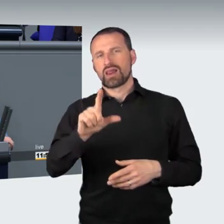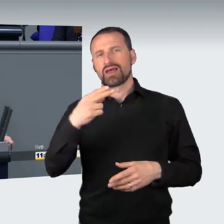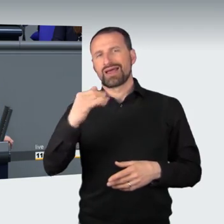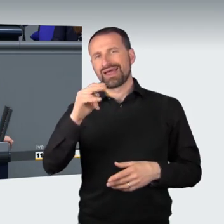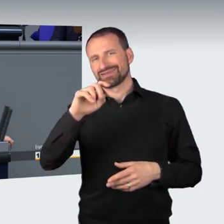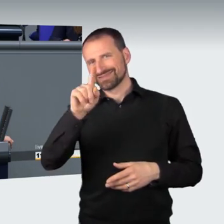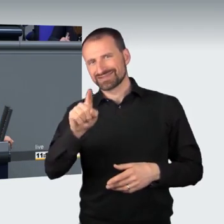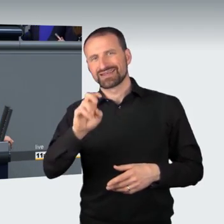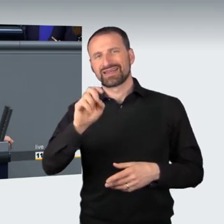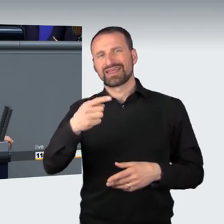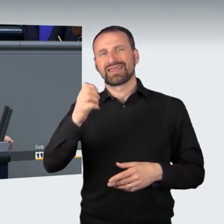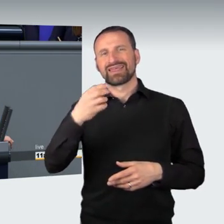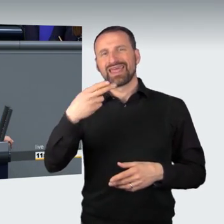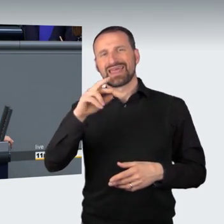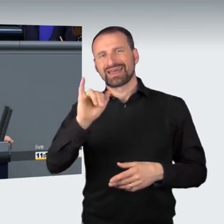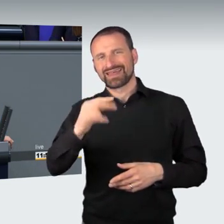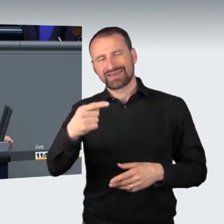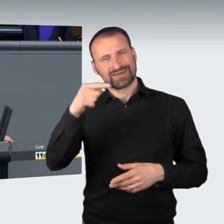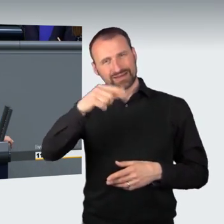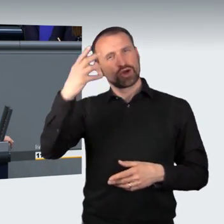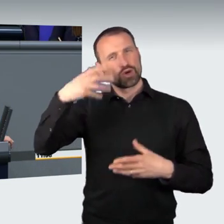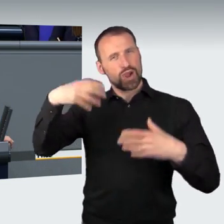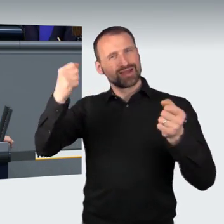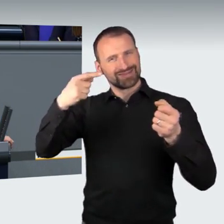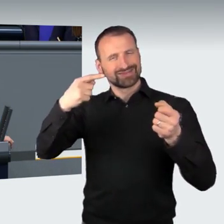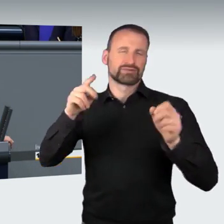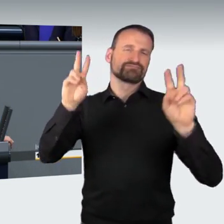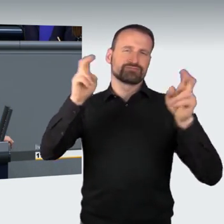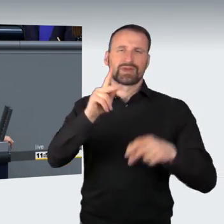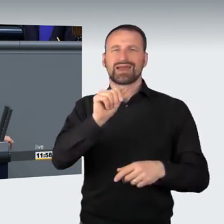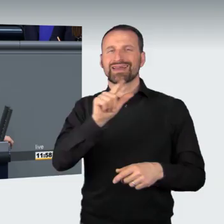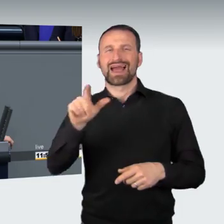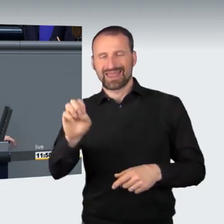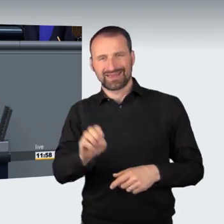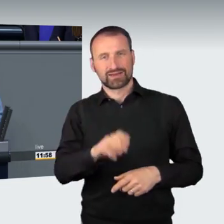Er sollte nach über 30 Jahren seine Wohnung im beliebten Kölner Agnesviertel verlassen,